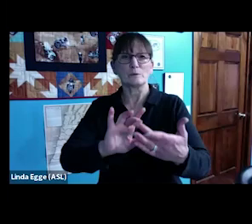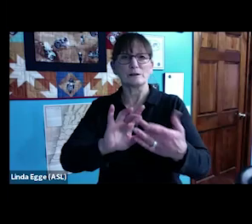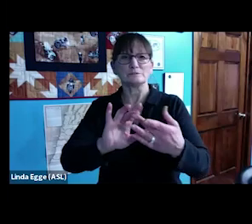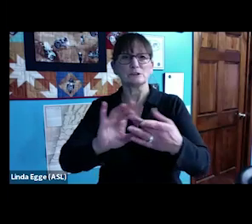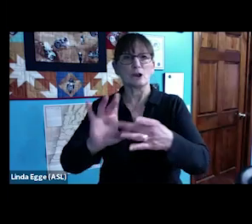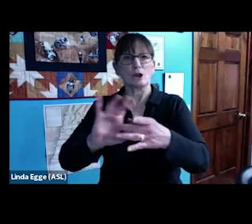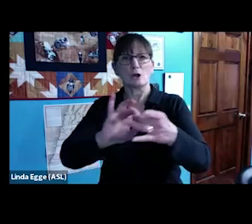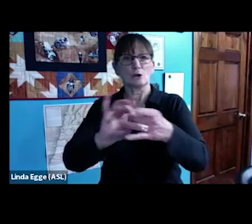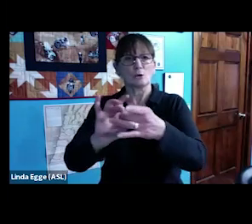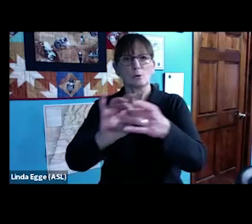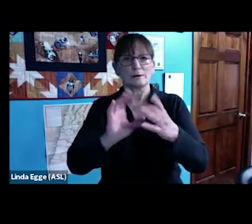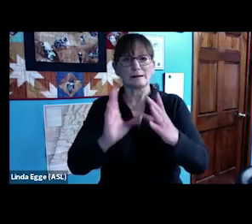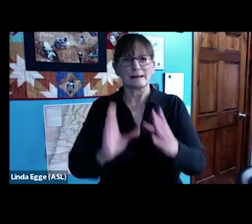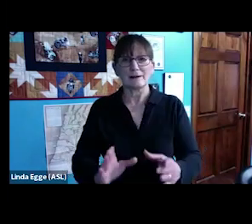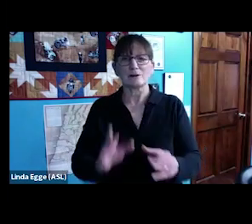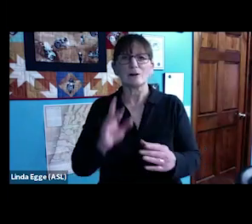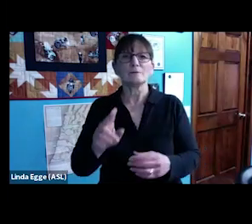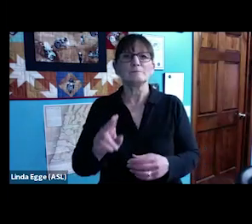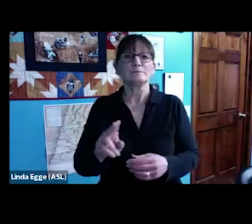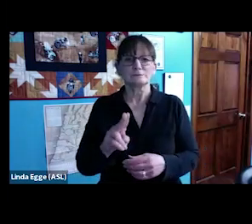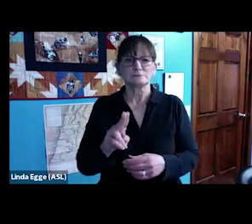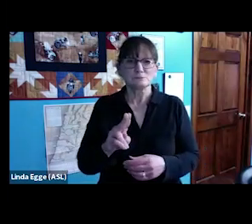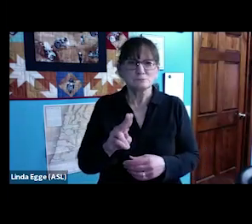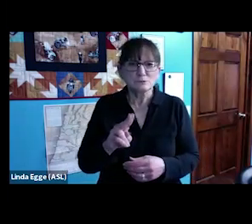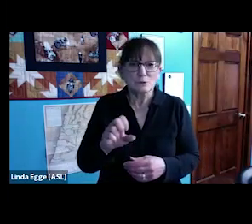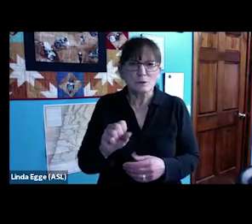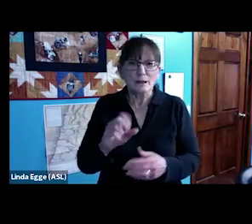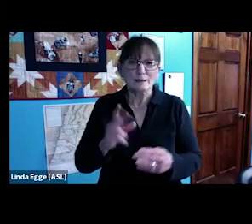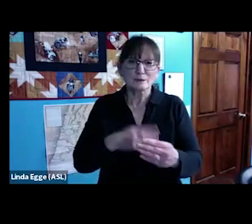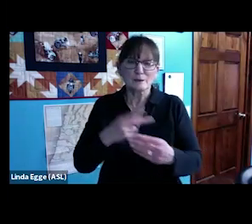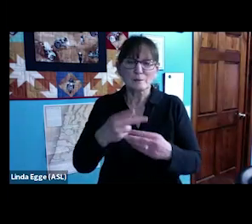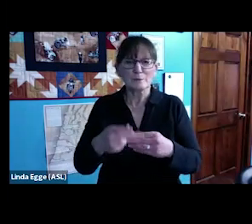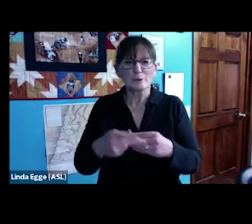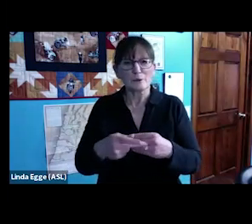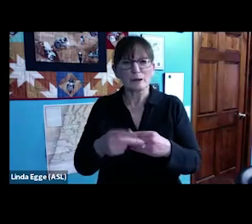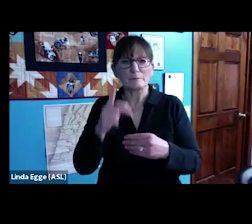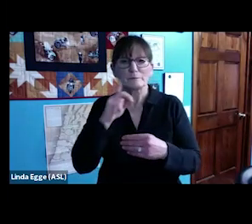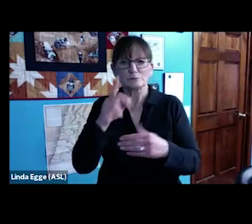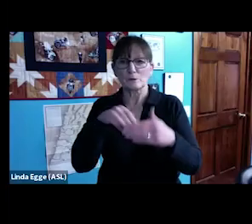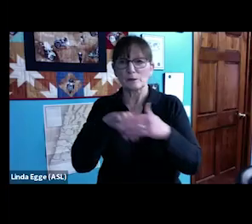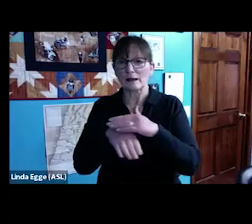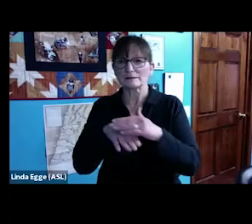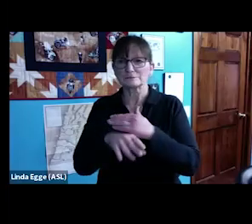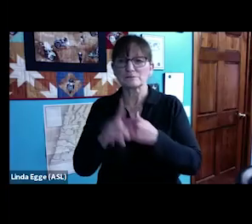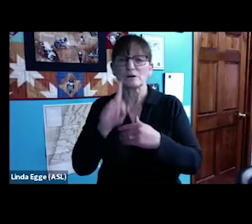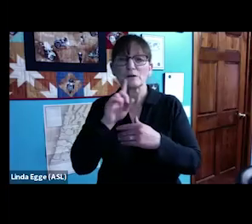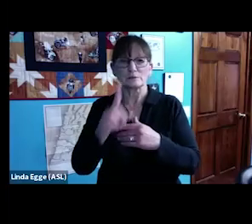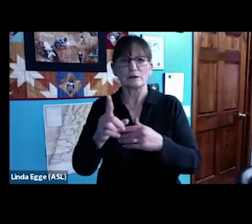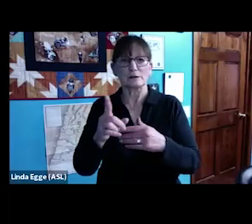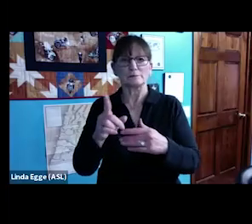si no recibo un código de barras, solo para asegurarme de que haya llegado bien y que todo lo que necesitan está allí,